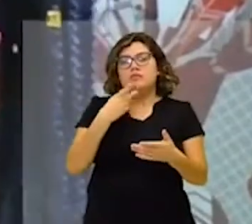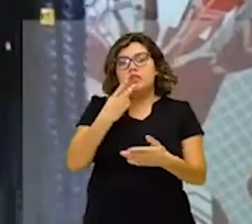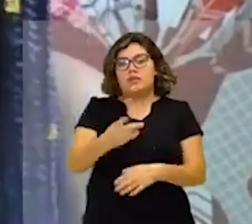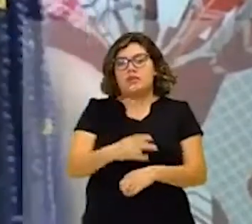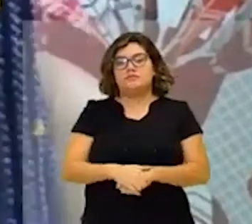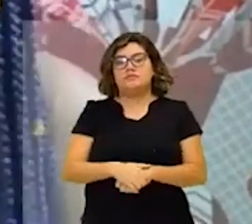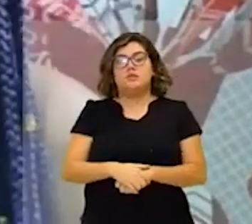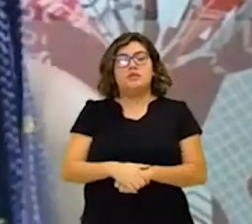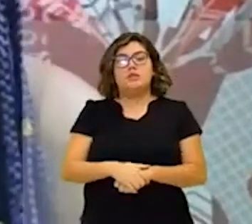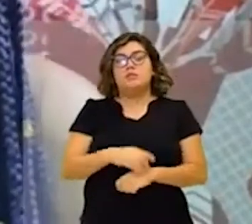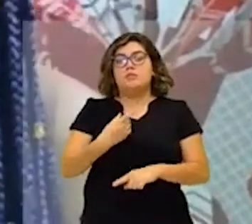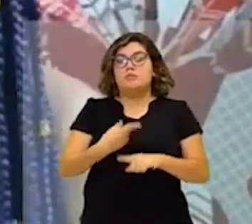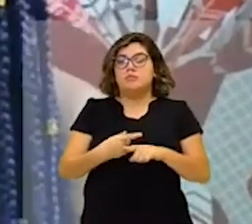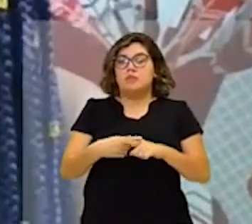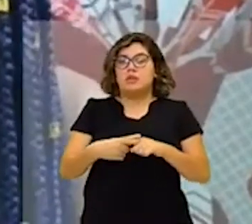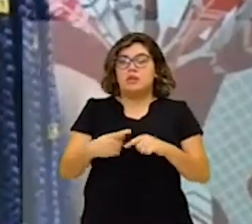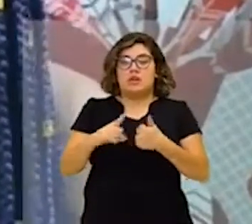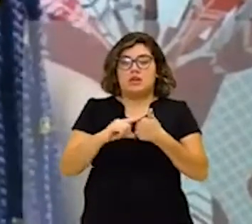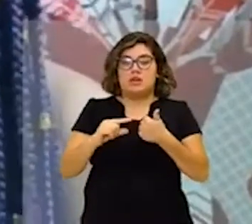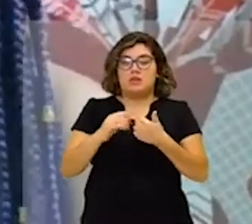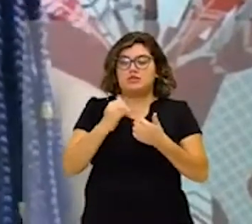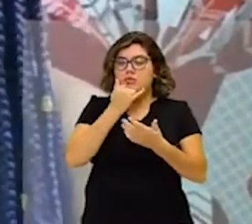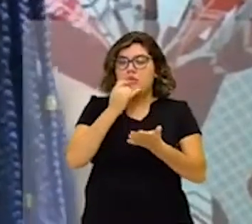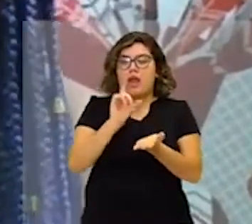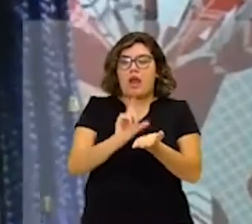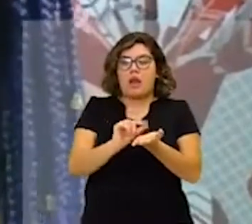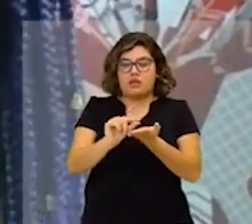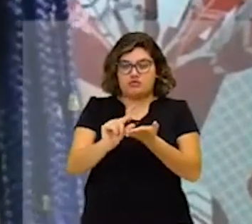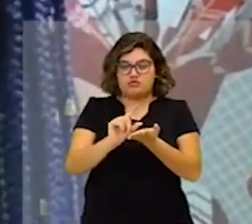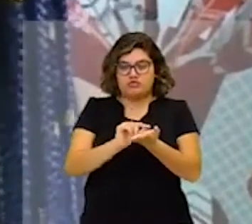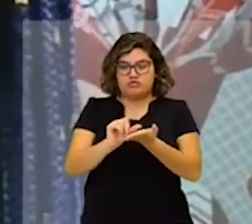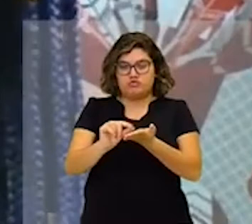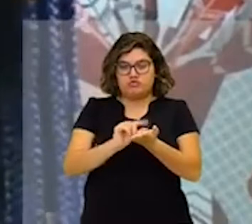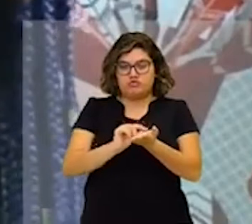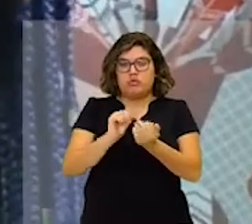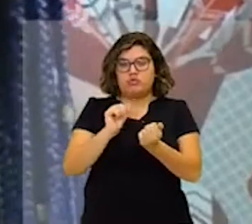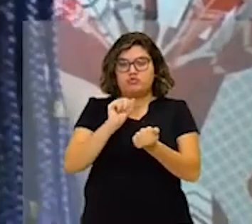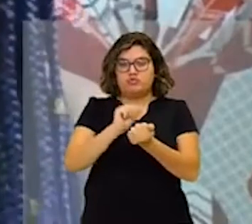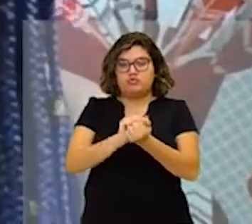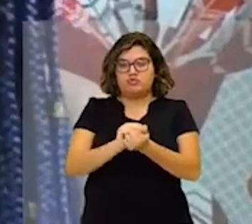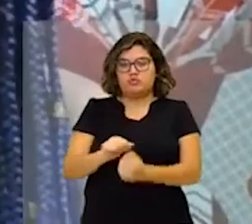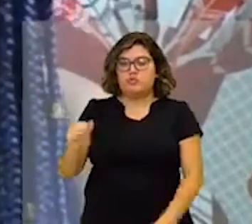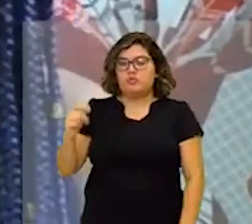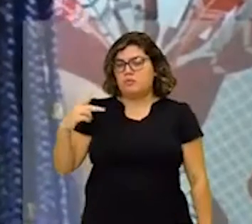que no artigo que eu e o professor Rodrigo Portela e também é do mar é que é o Núcleo de Estudos se